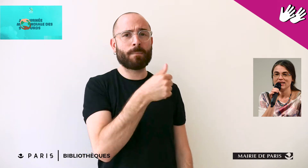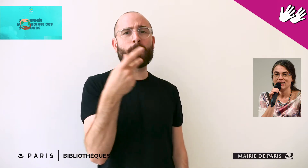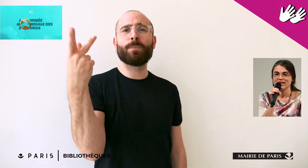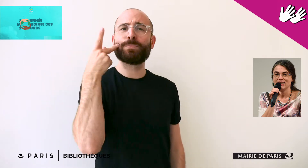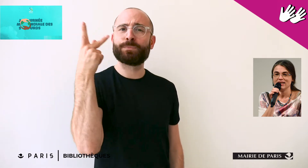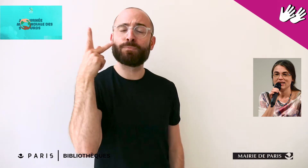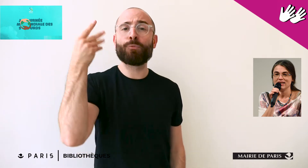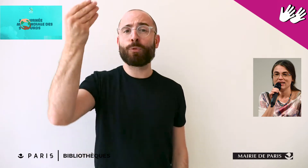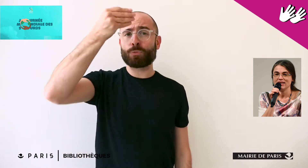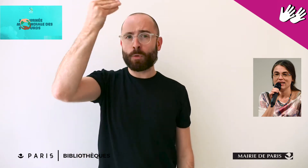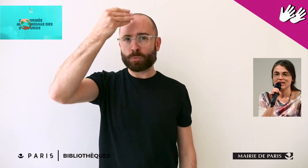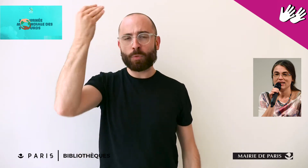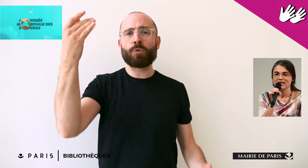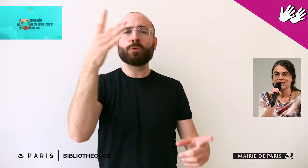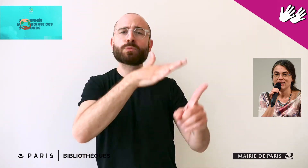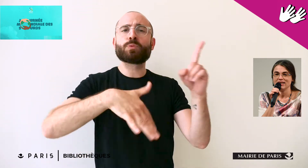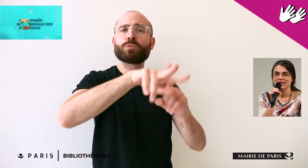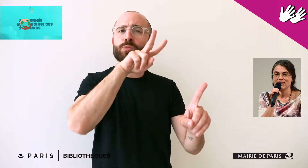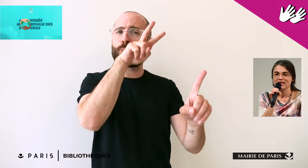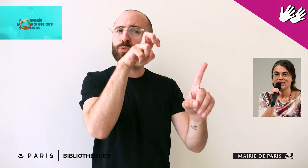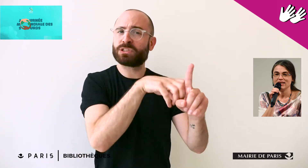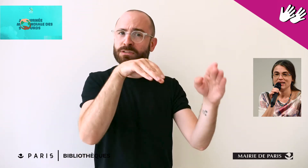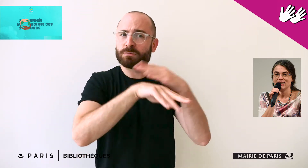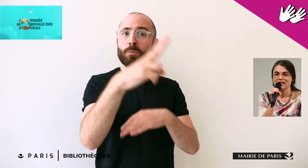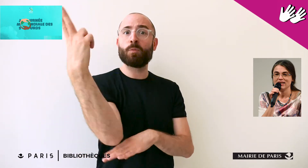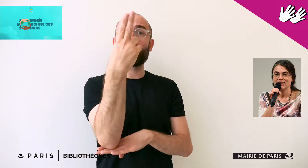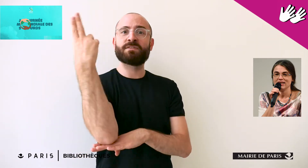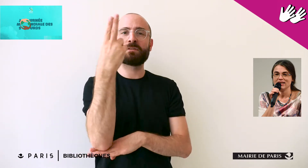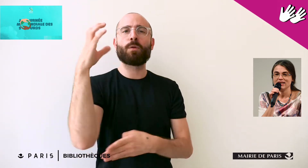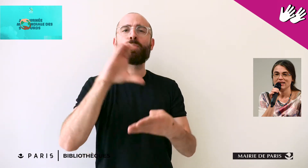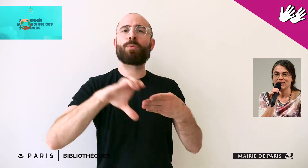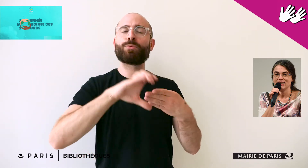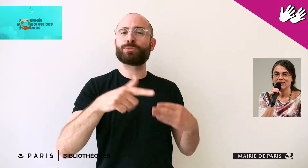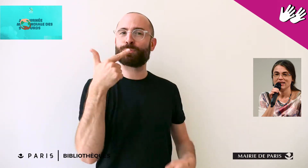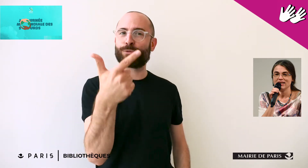Entendante, docteur en sociologie à l’Université Toulouse 2